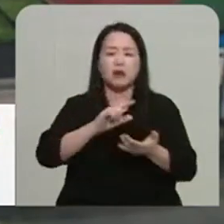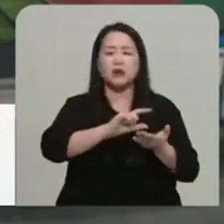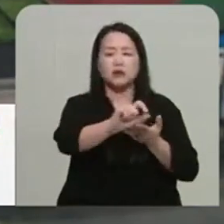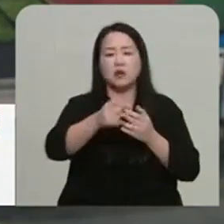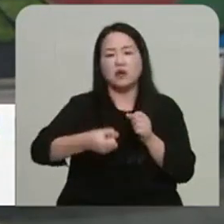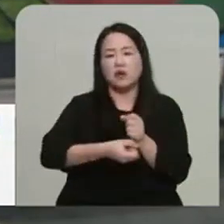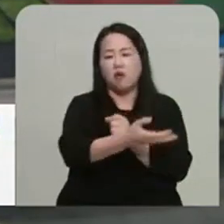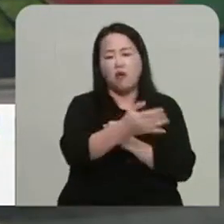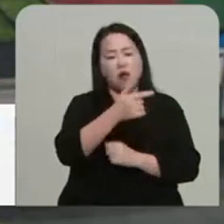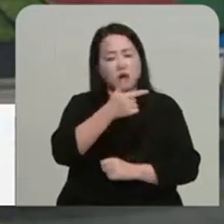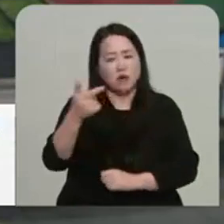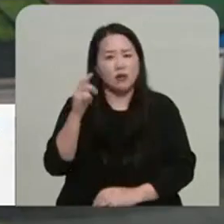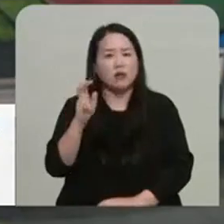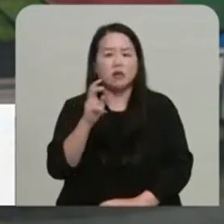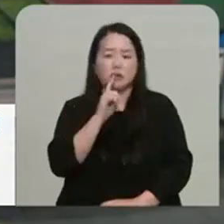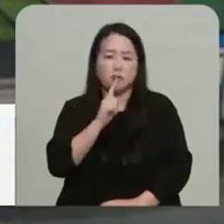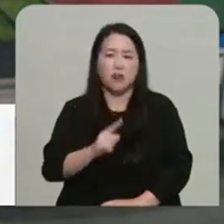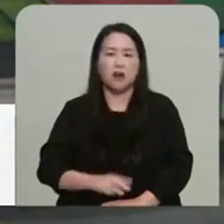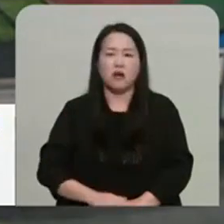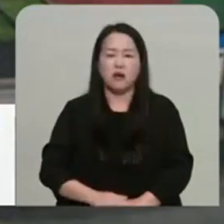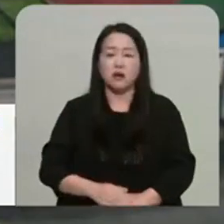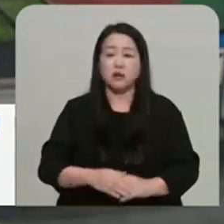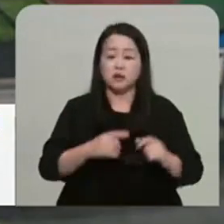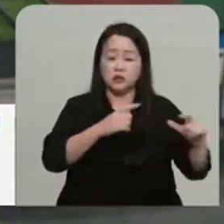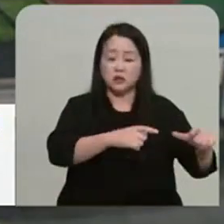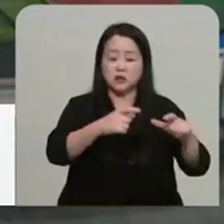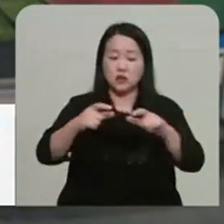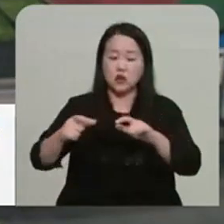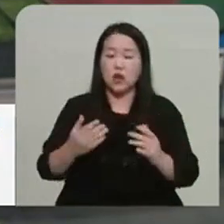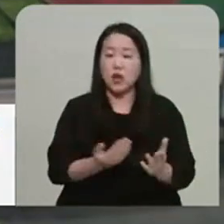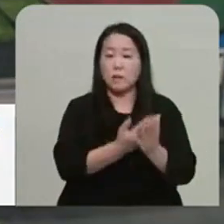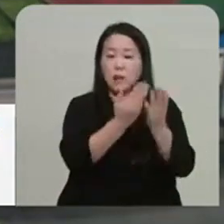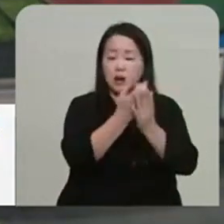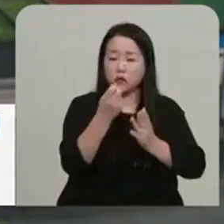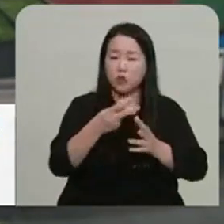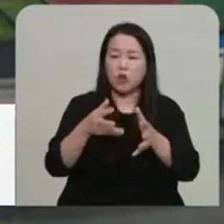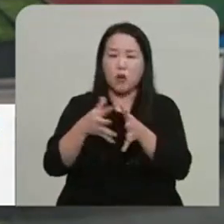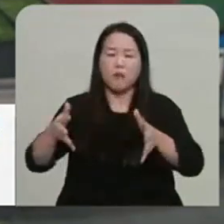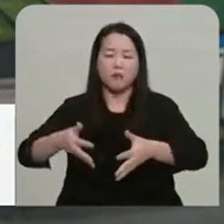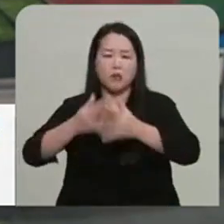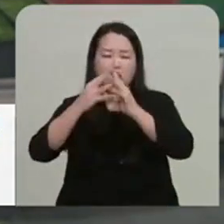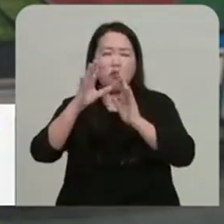지역의 개발 사업은 물론 아파트 건설 등에 선제적 대응이 필요하다 는 지적입니다.